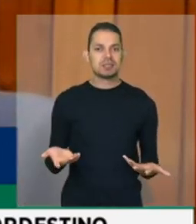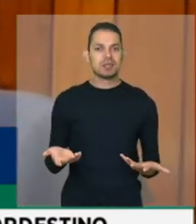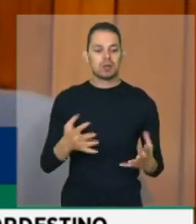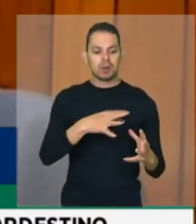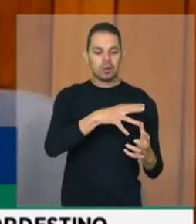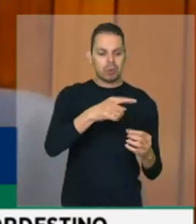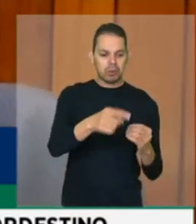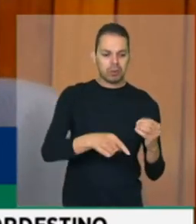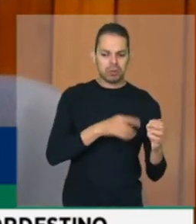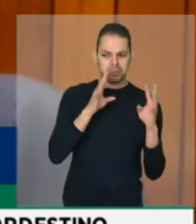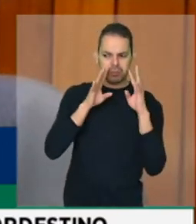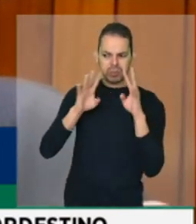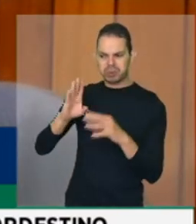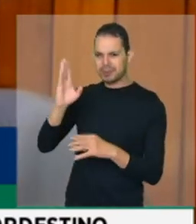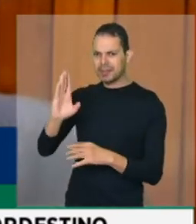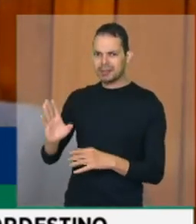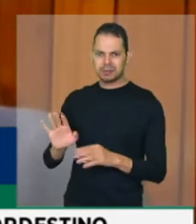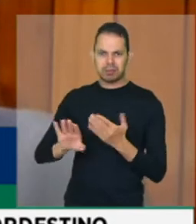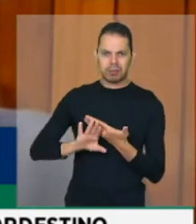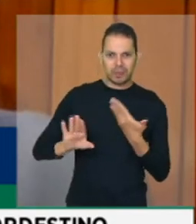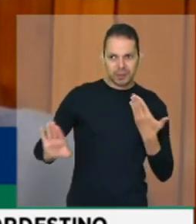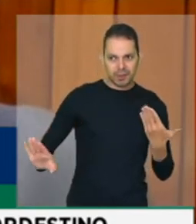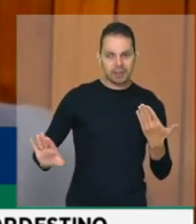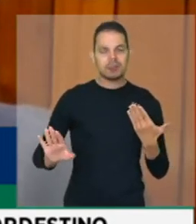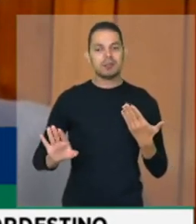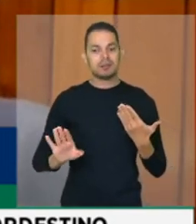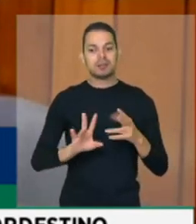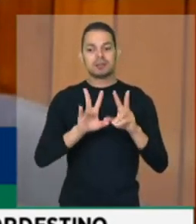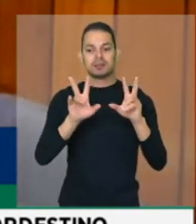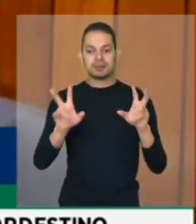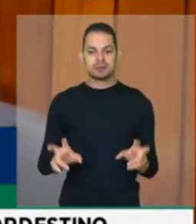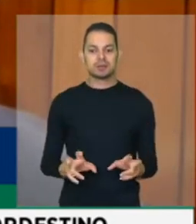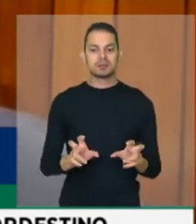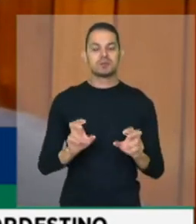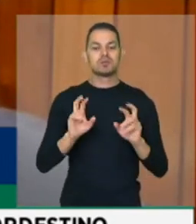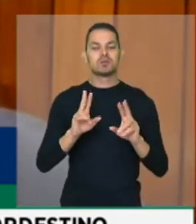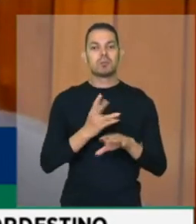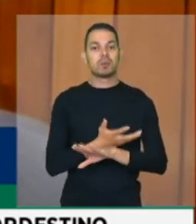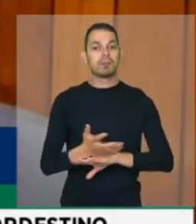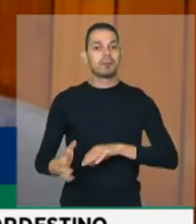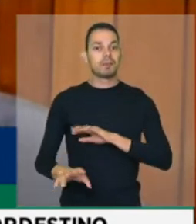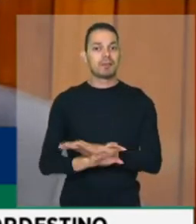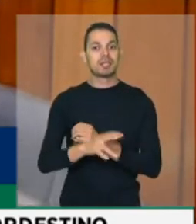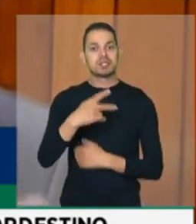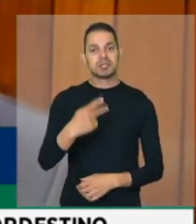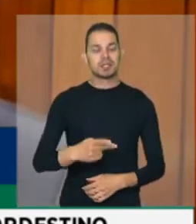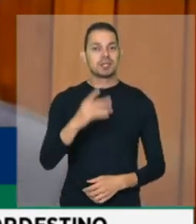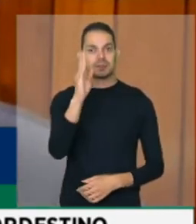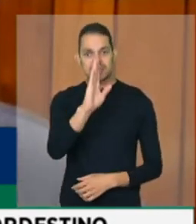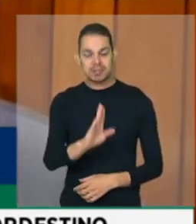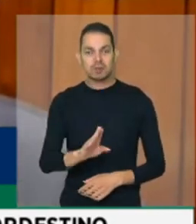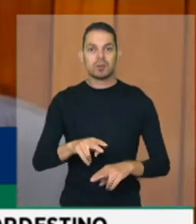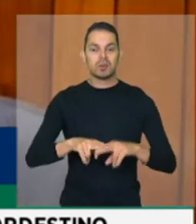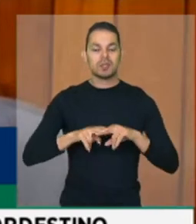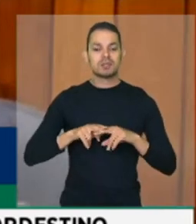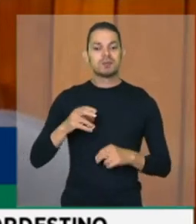ESTAMOS PERDENDO RECURSOS EM RELAÇÃO AO TEMA DO MAU TRATAMENTO EM RELAÇÃO AO MEIO AMBIENTE NO BRASIL. ENTÃO É FUNDAMENTAL QUE